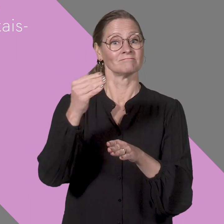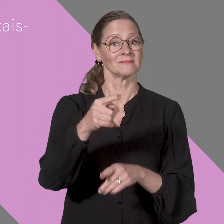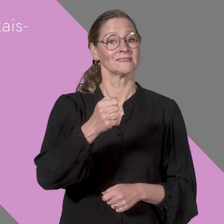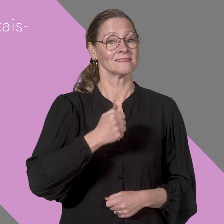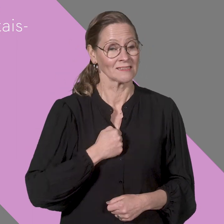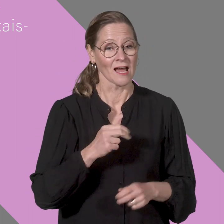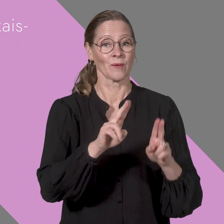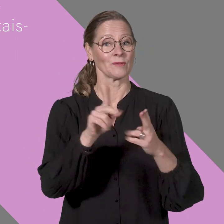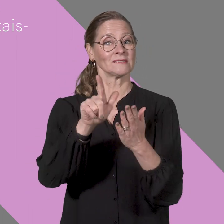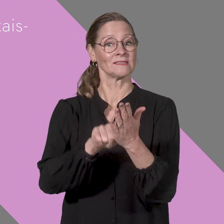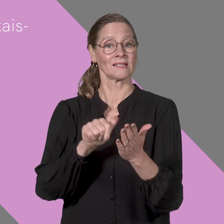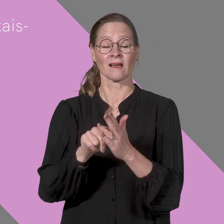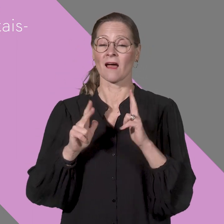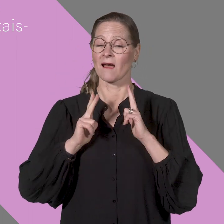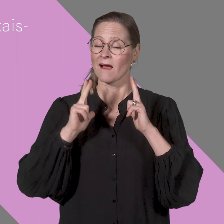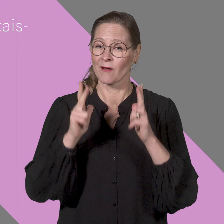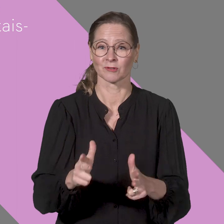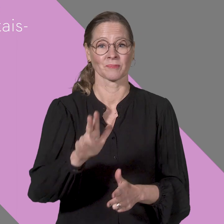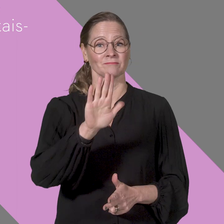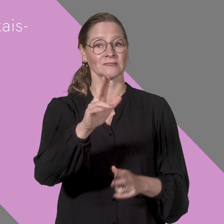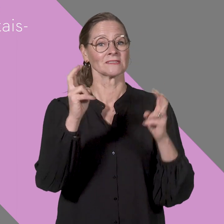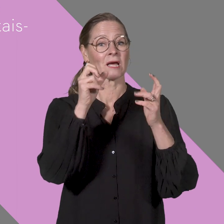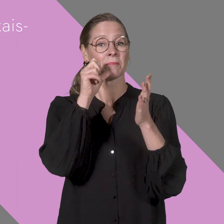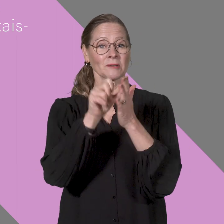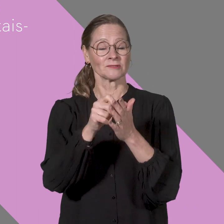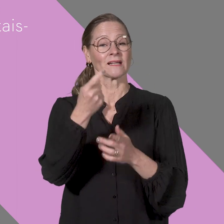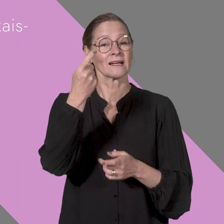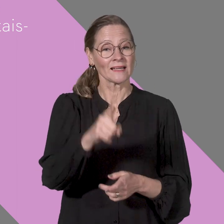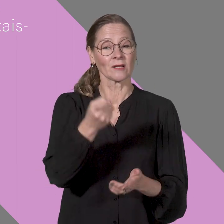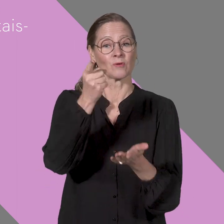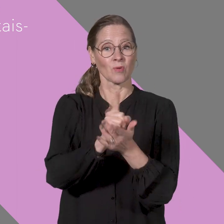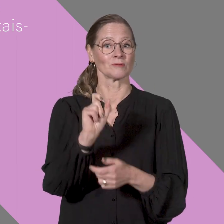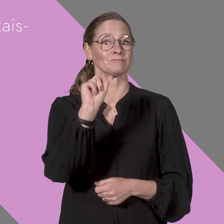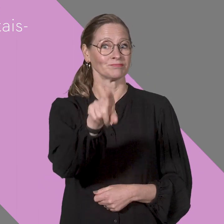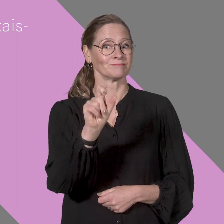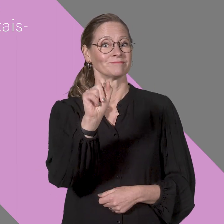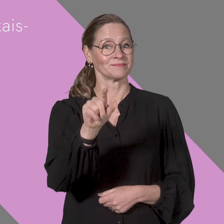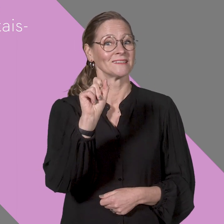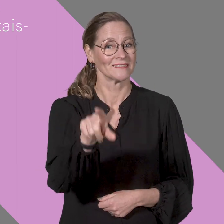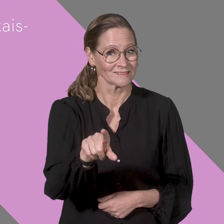niin saat uutiskirjeen automaattisesti suoraan omaan sähköpostiisi kerran kuussa!